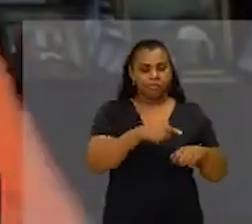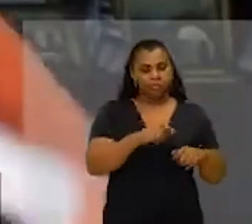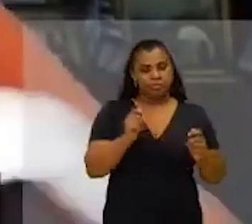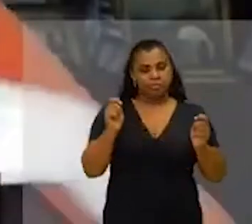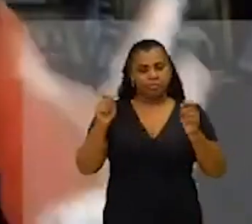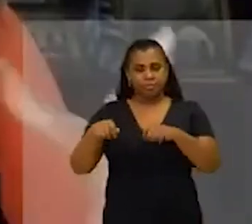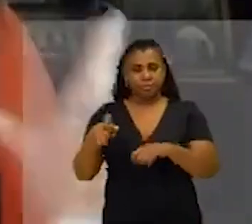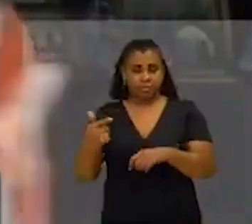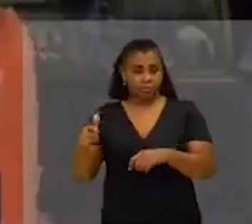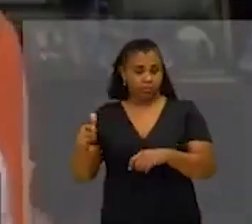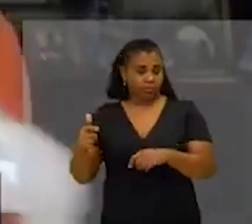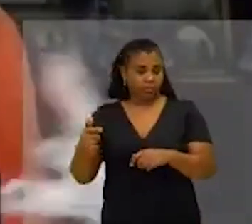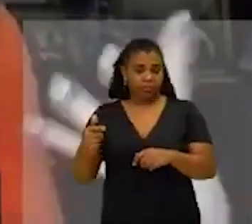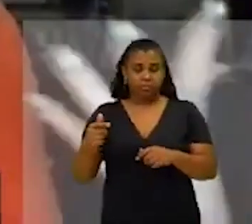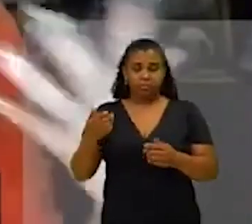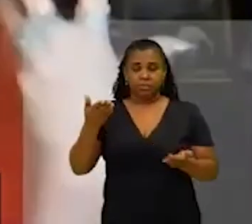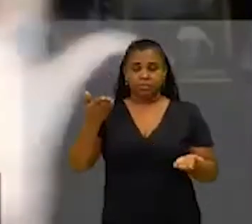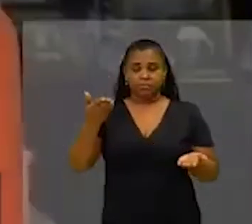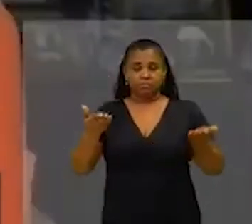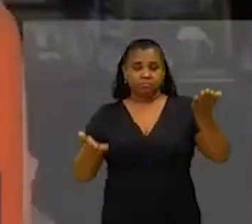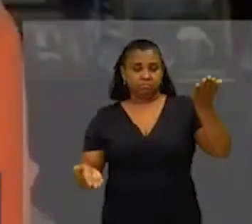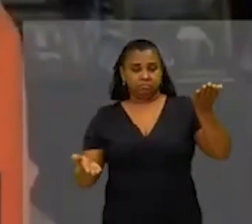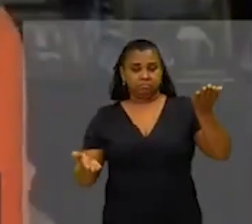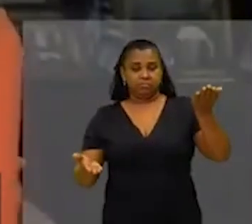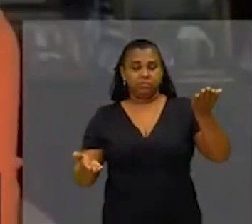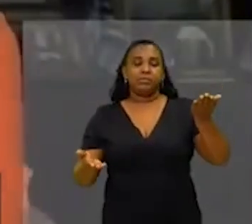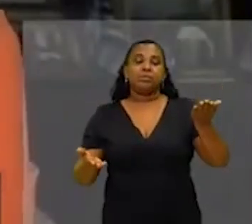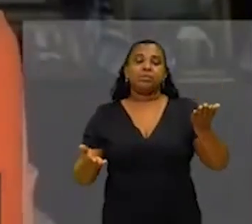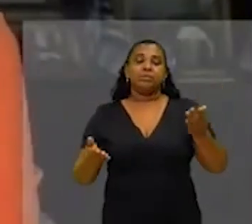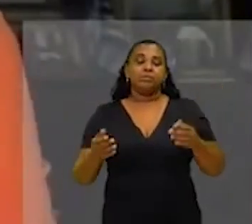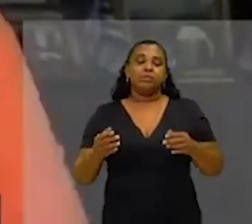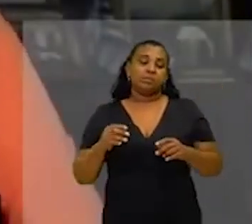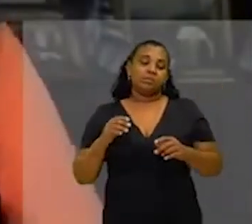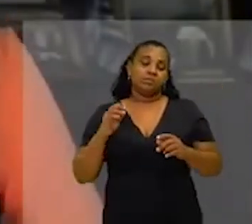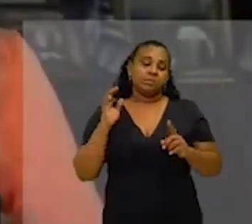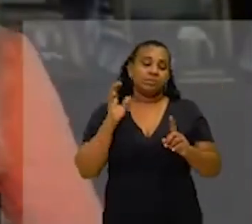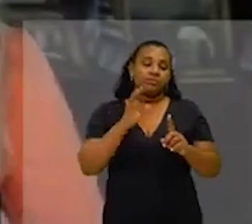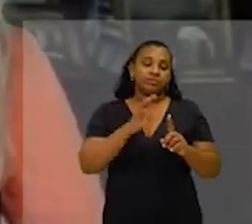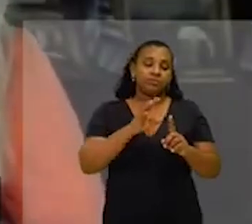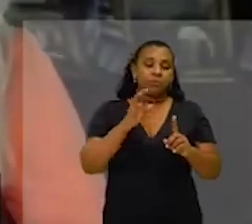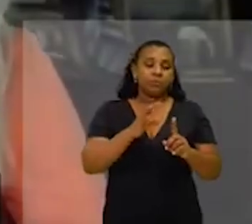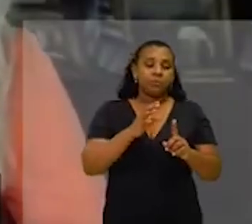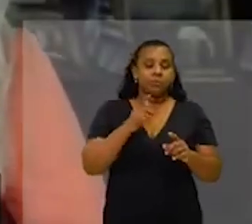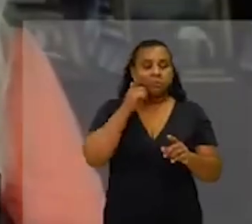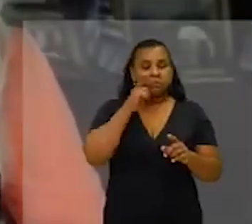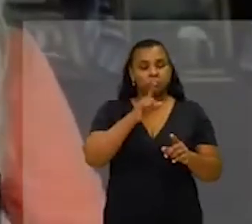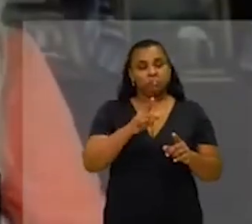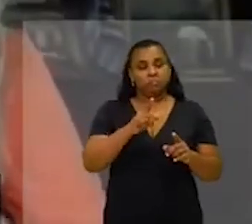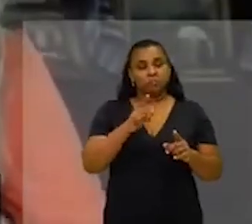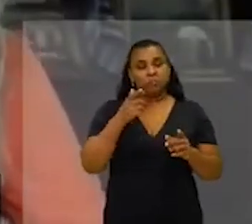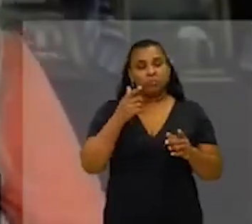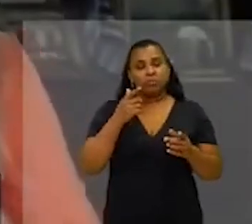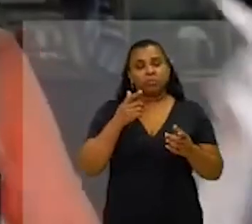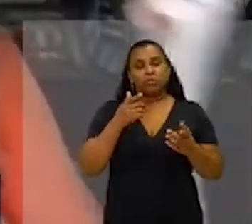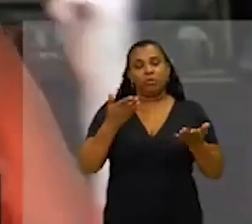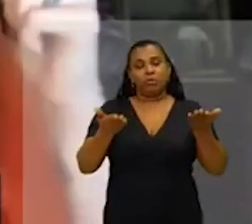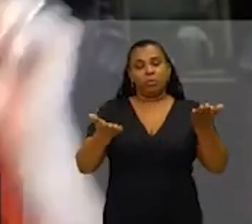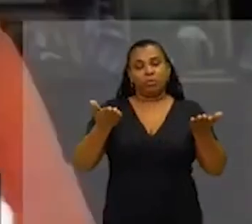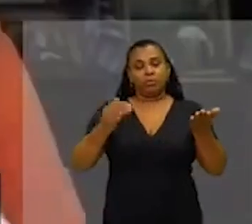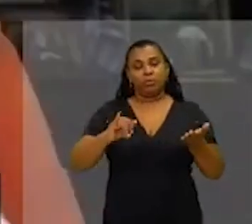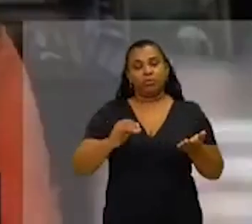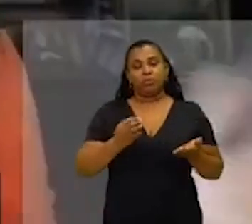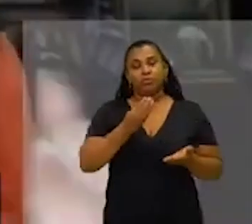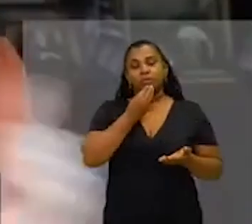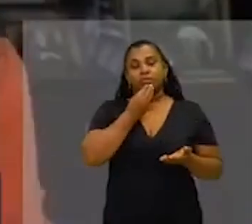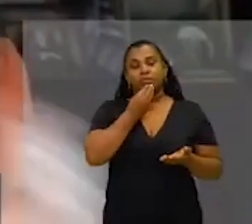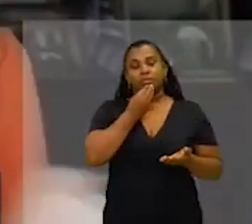nós vamos ter aqui uma tendência de alcançar a igualdade de oportunidades mas o código eu já